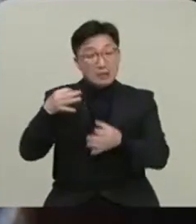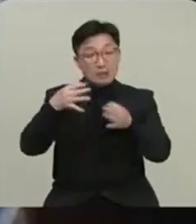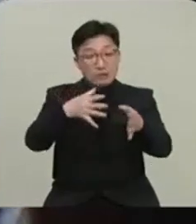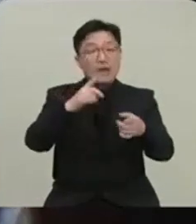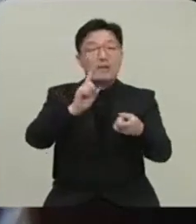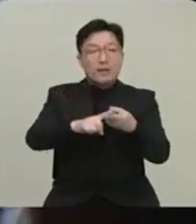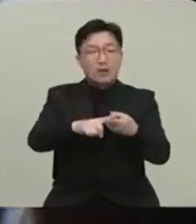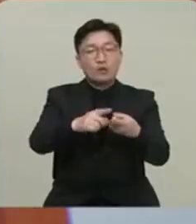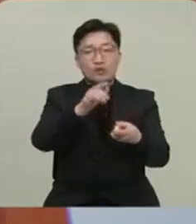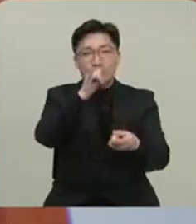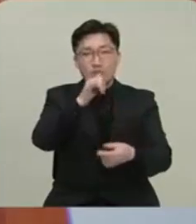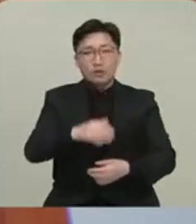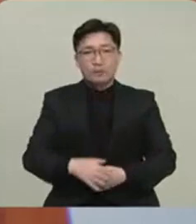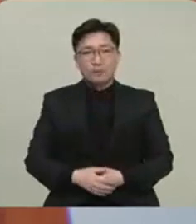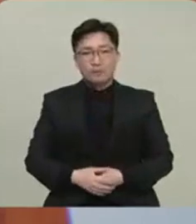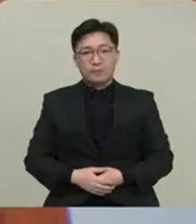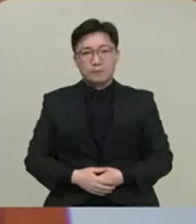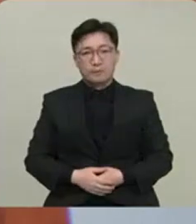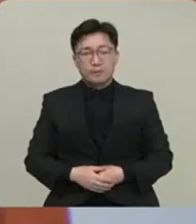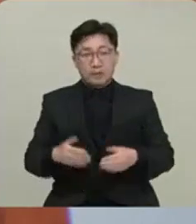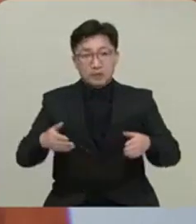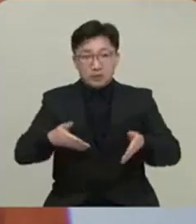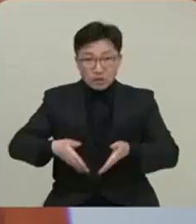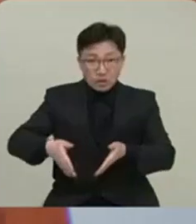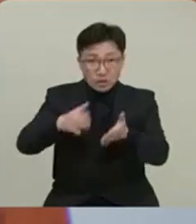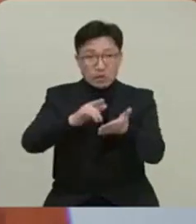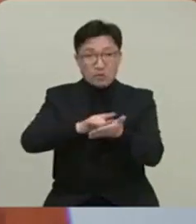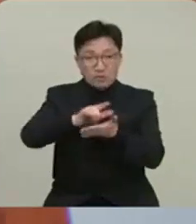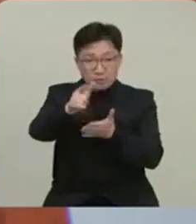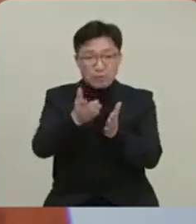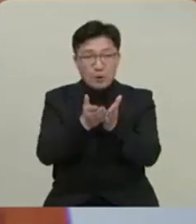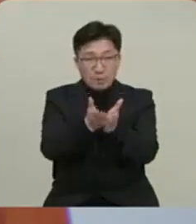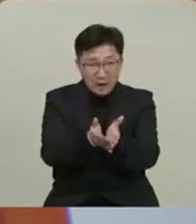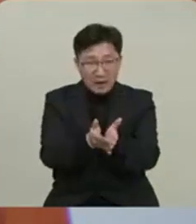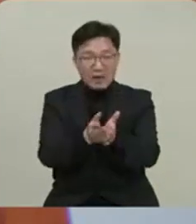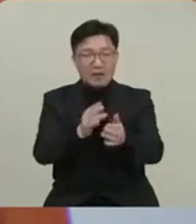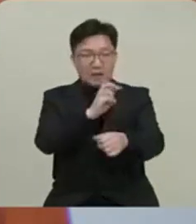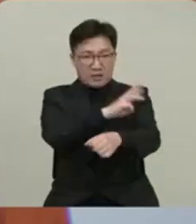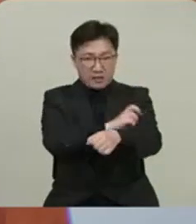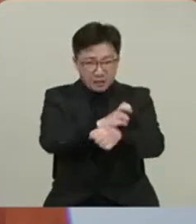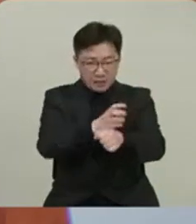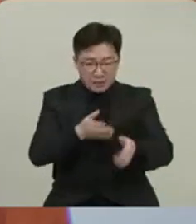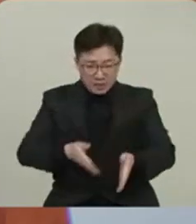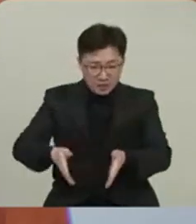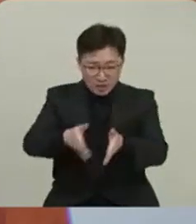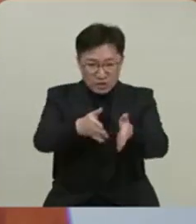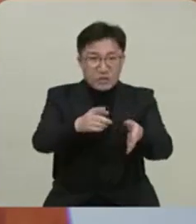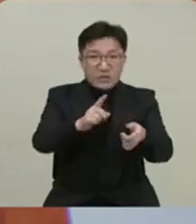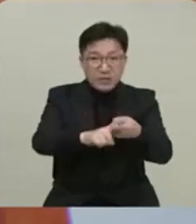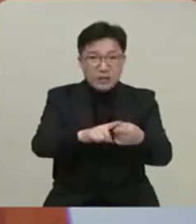김관영/전북도지사 : 등 새만금 기반 시설이 기업 활동에 큰 영향을